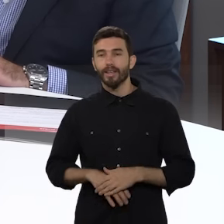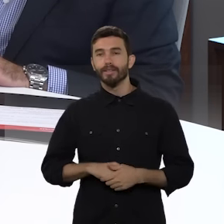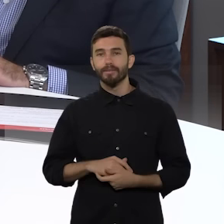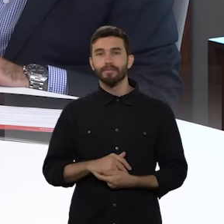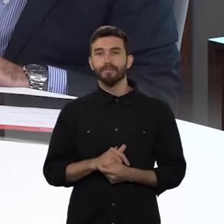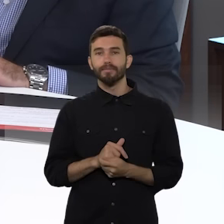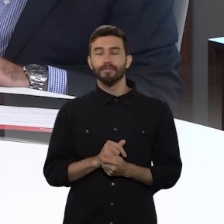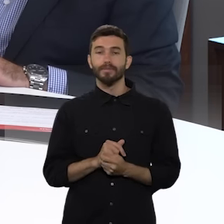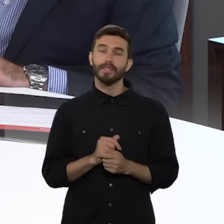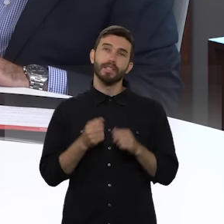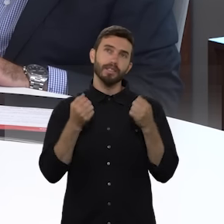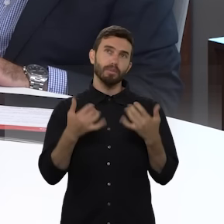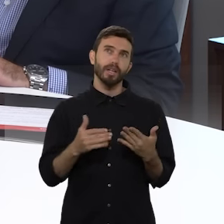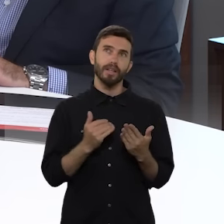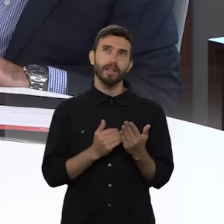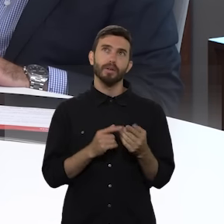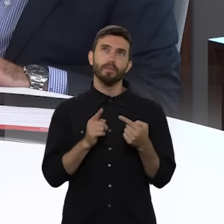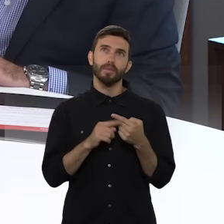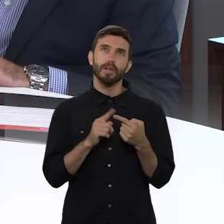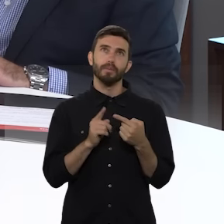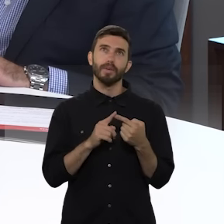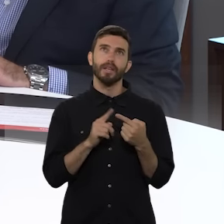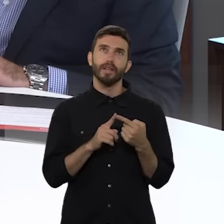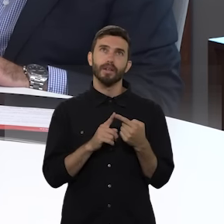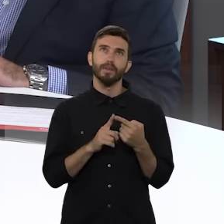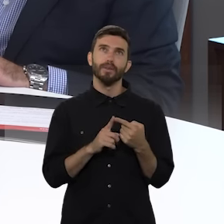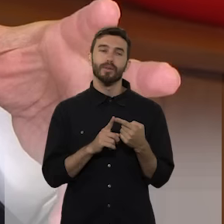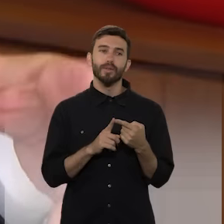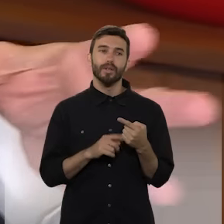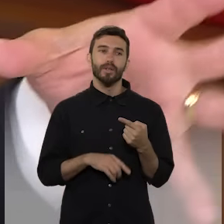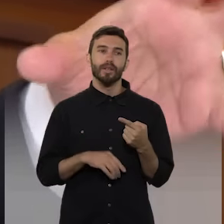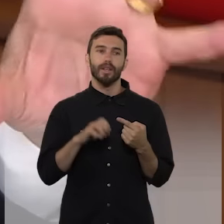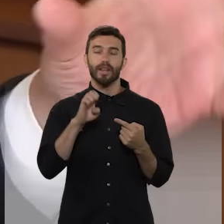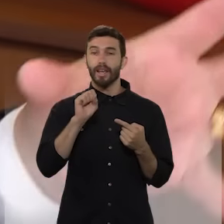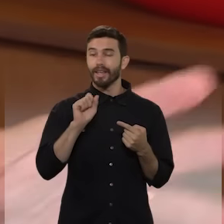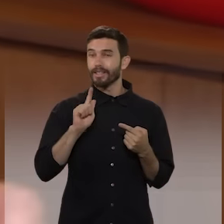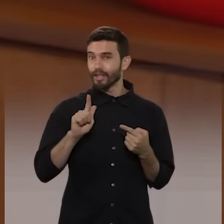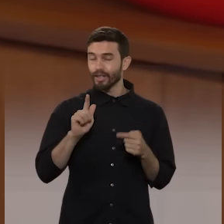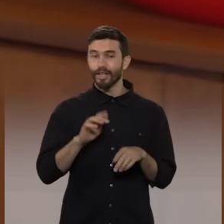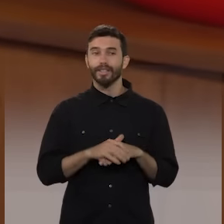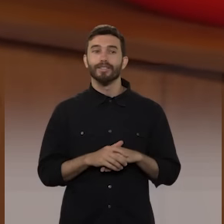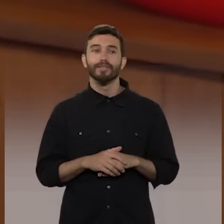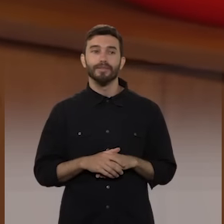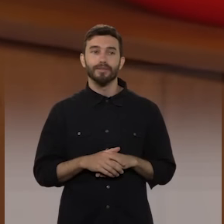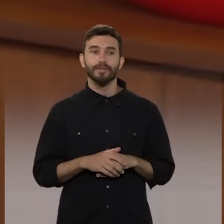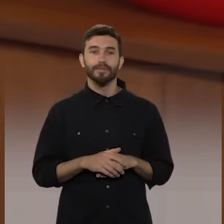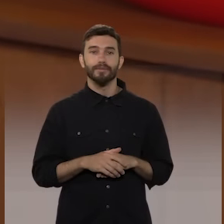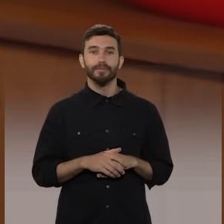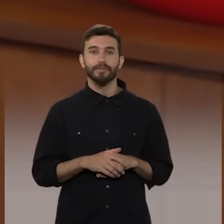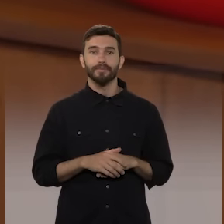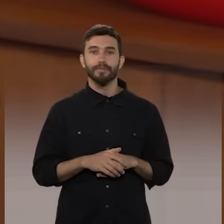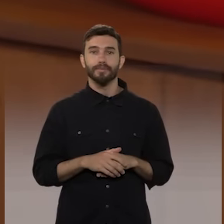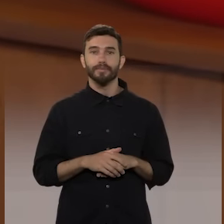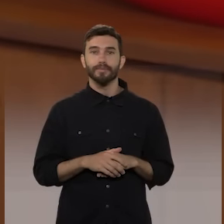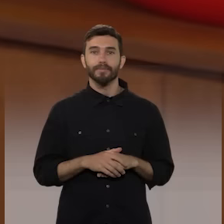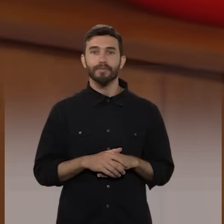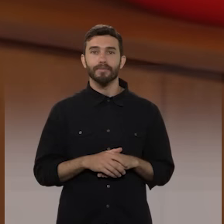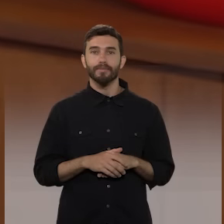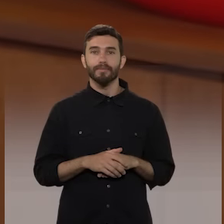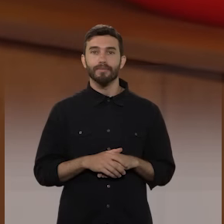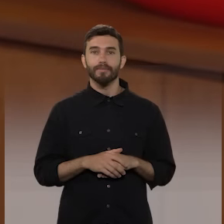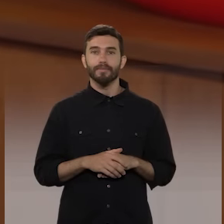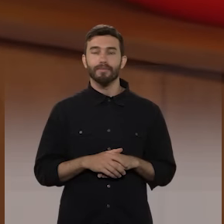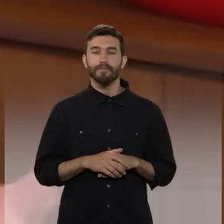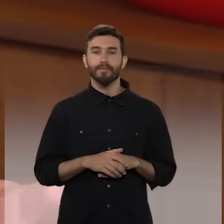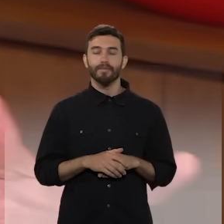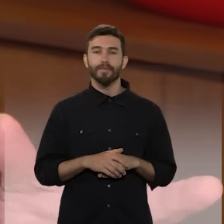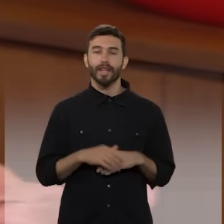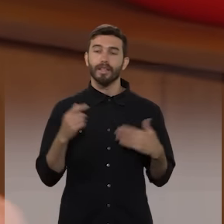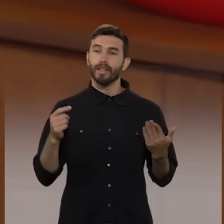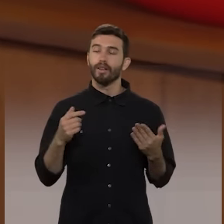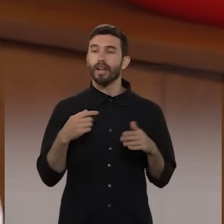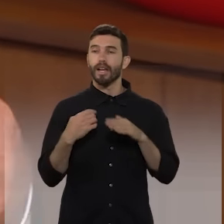falando um pouco sobre ESG... vamos falar assim. Nós temos, como todas as empresas, nós procuramos